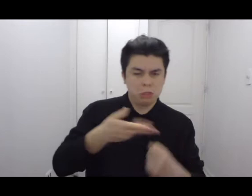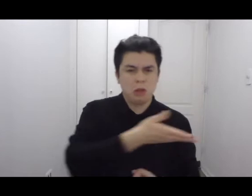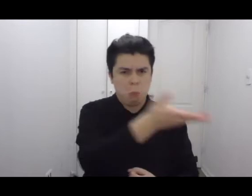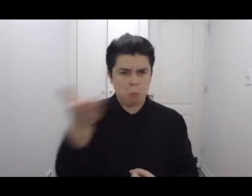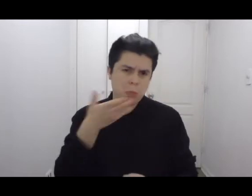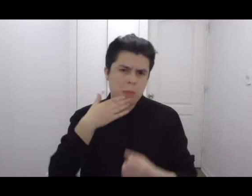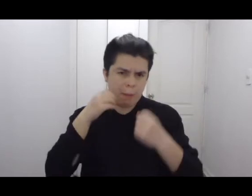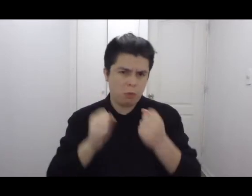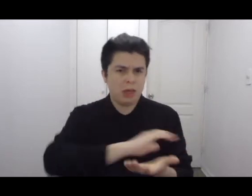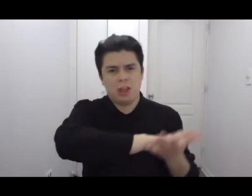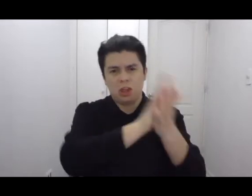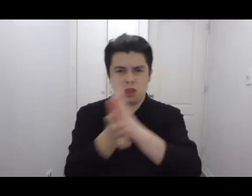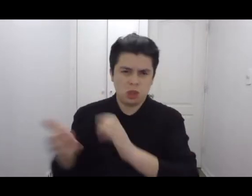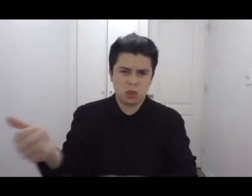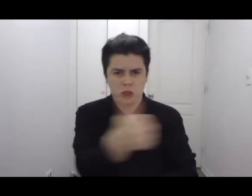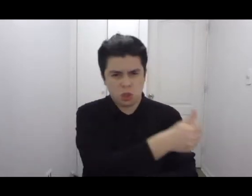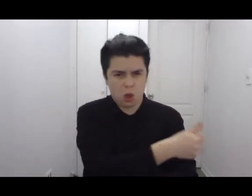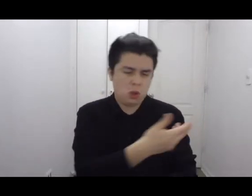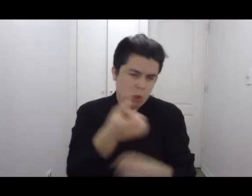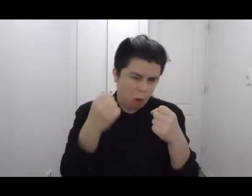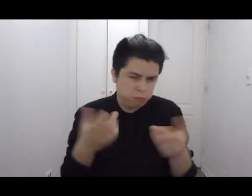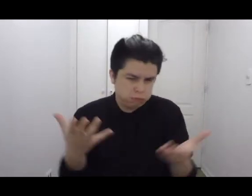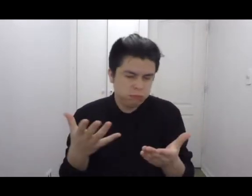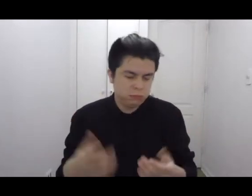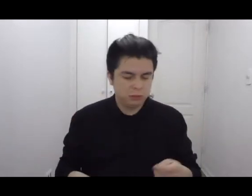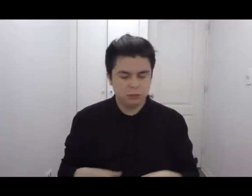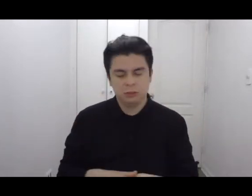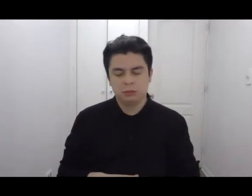yo puedo todos pueden y si pueden ya va a poder